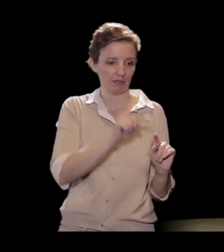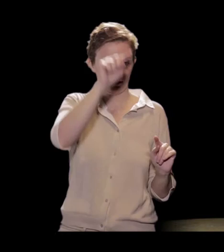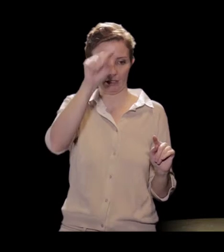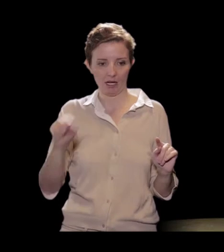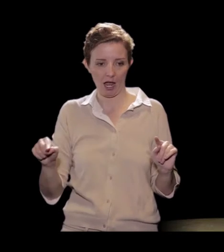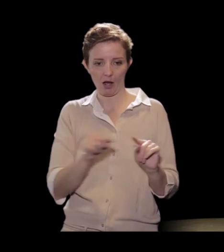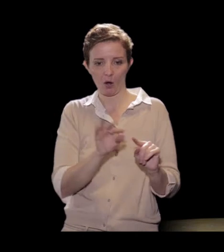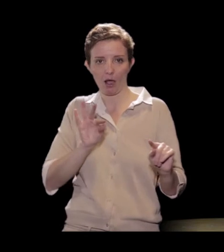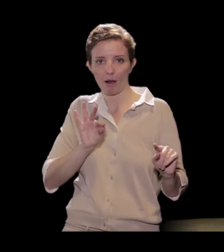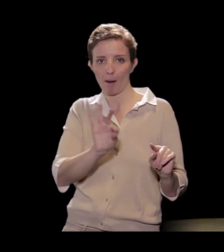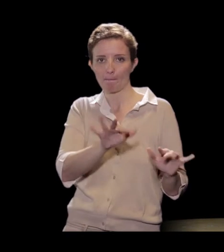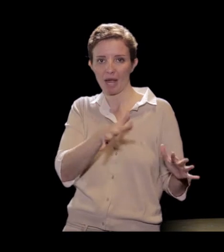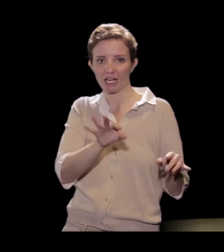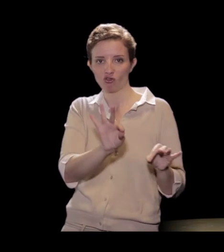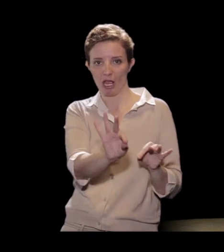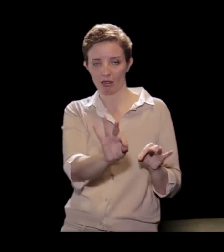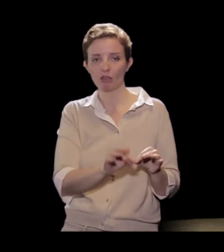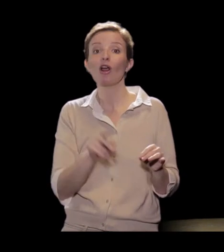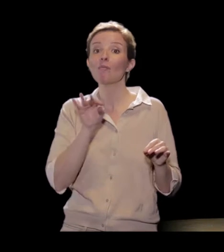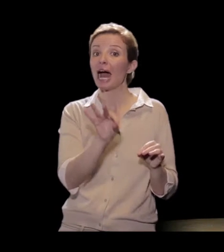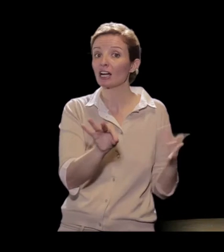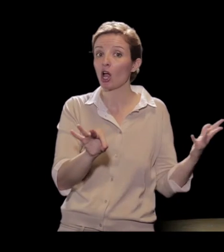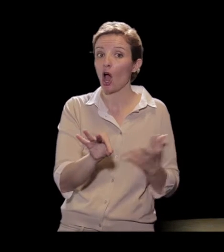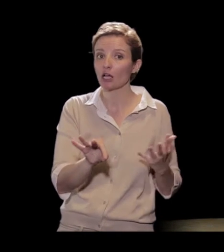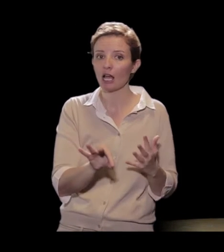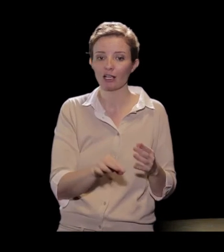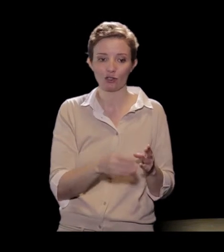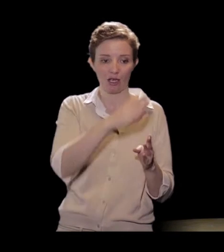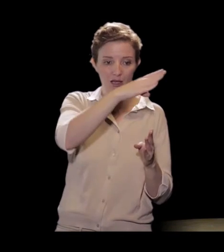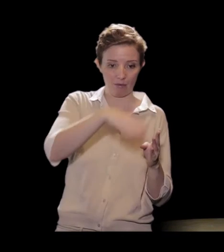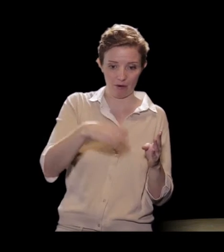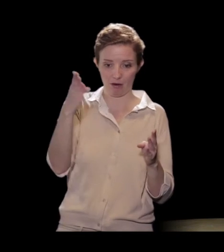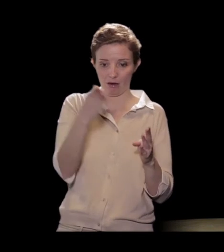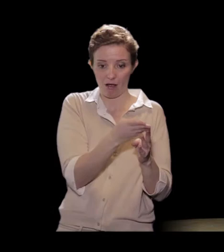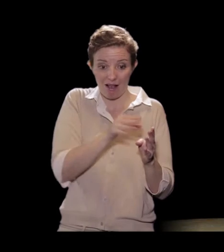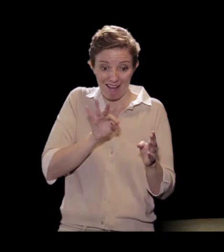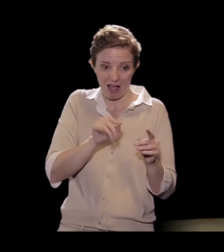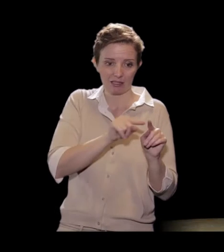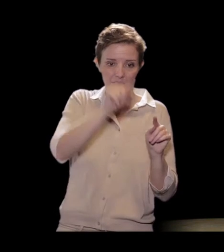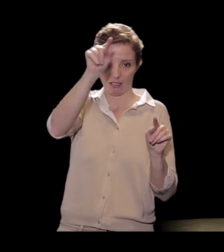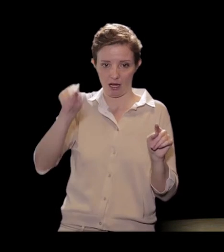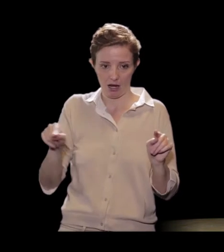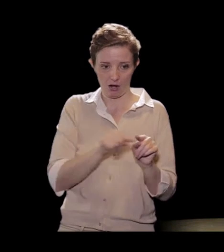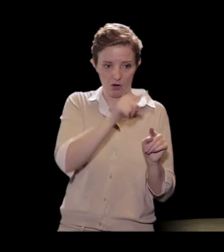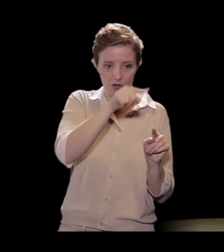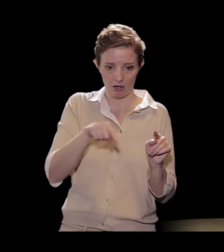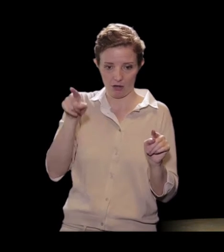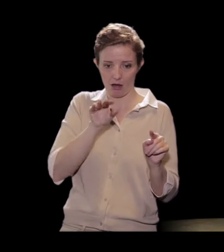Il baricentro di un triangolo corrisponde al punto di intersezione delle mediane. È differente dall'ortocentro,